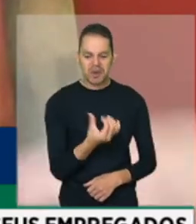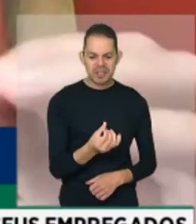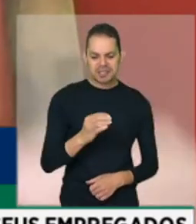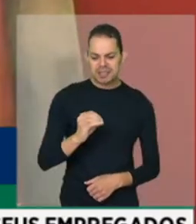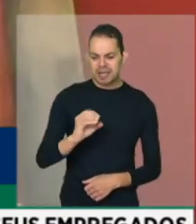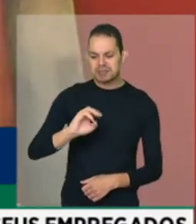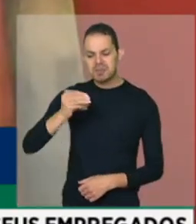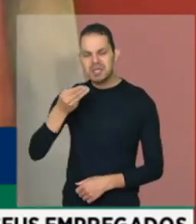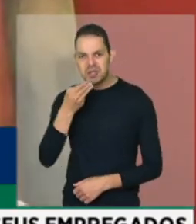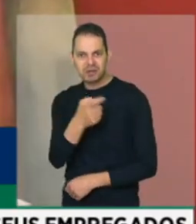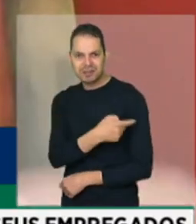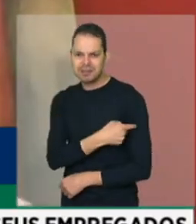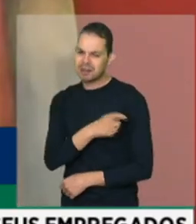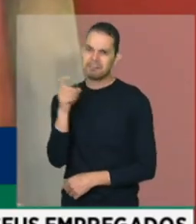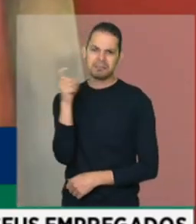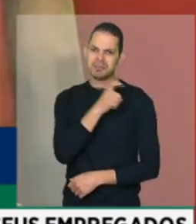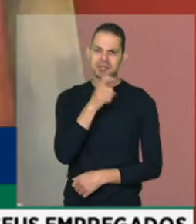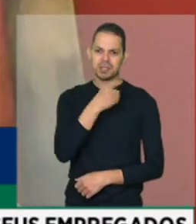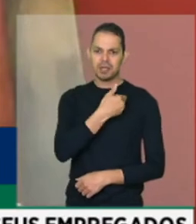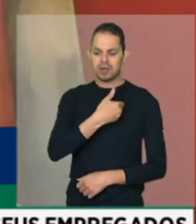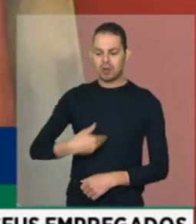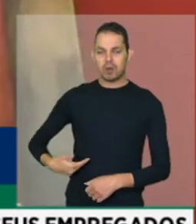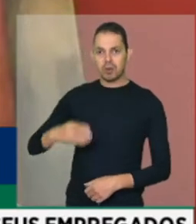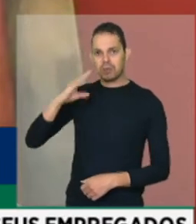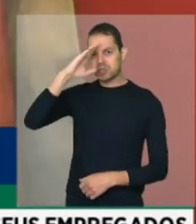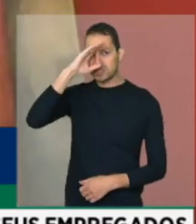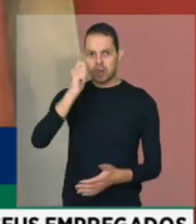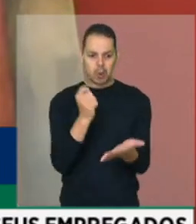MILHÕES, 600 MILHÕES DE VACINA. O GOVERNO BOLSONARO NÃO COMPROU AS VACINAS QUE